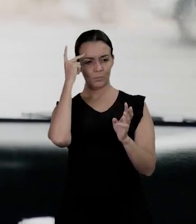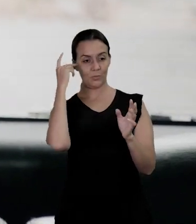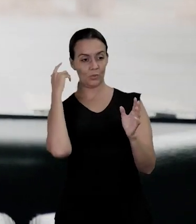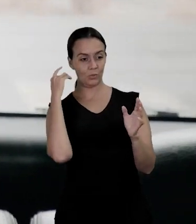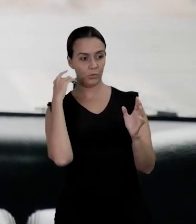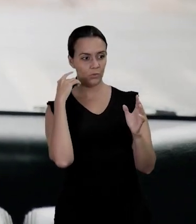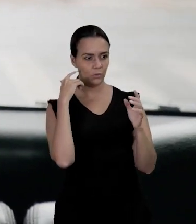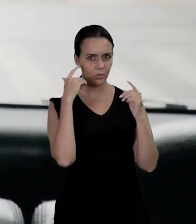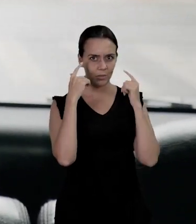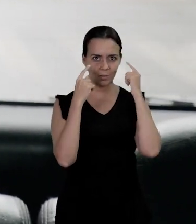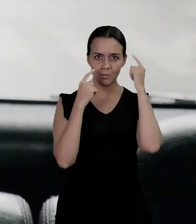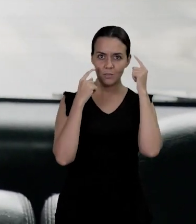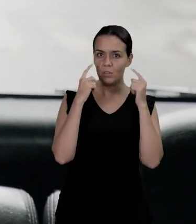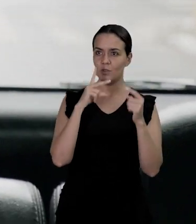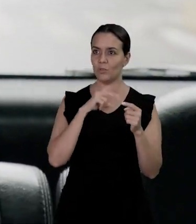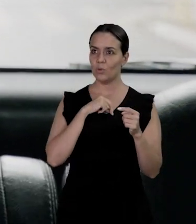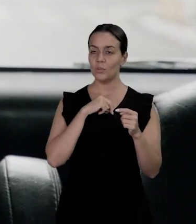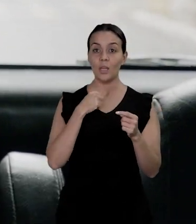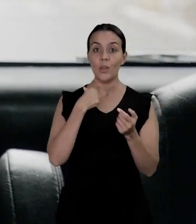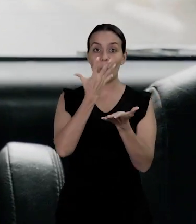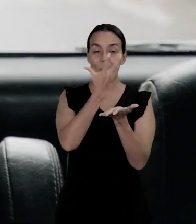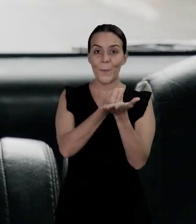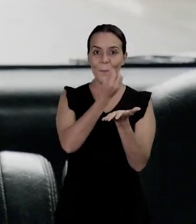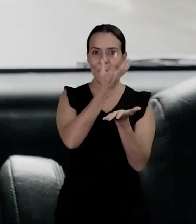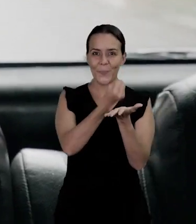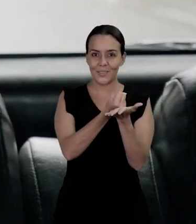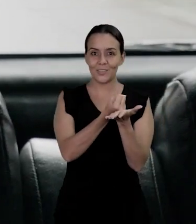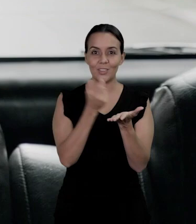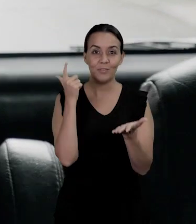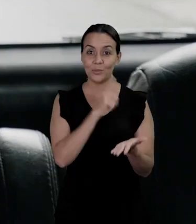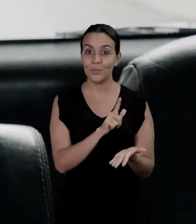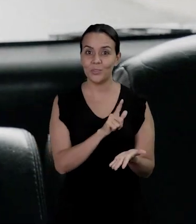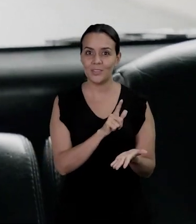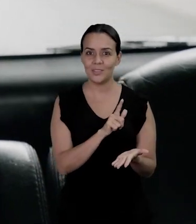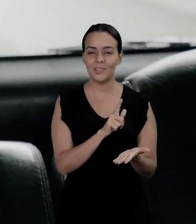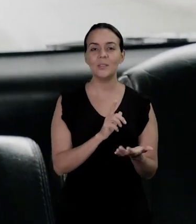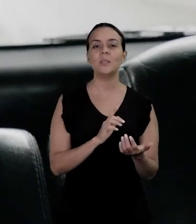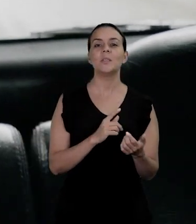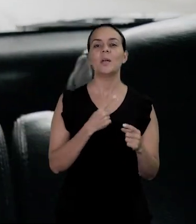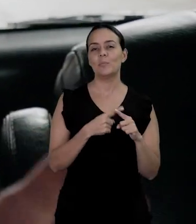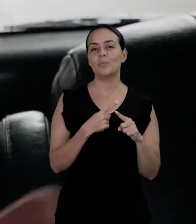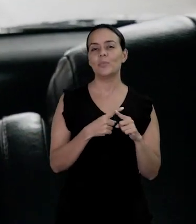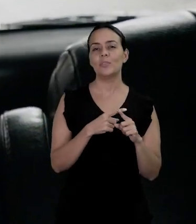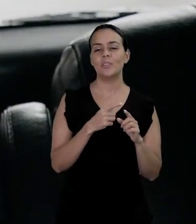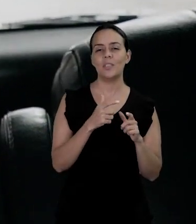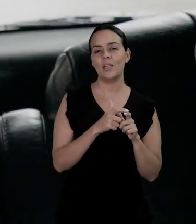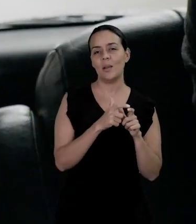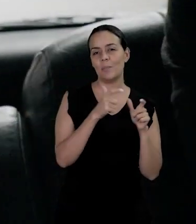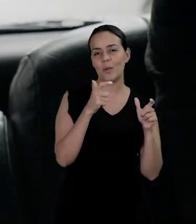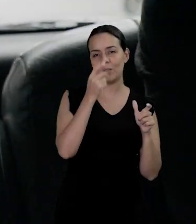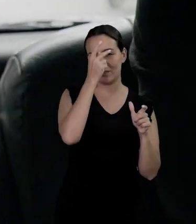links de baixar música por nuvem. Já existia RapidShare, já estava começando a popularizar essas